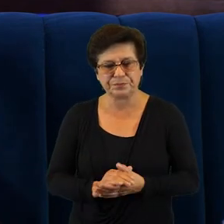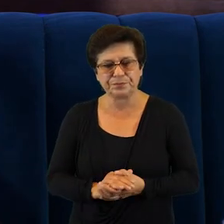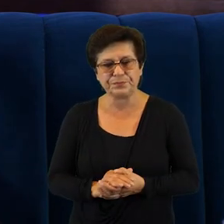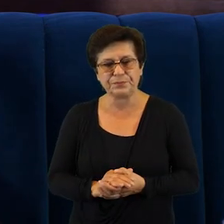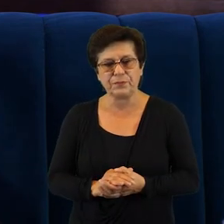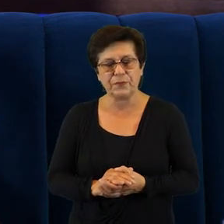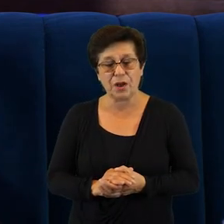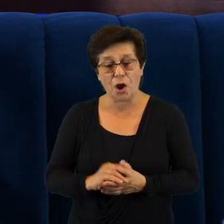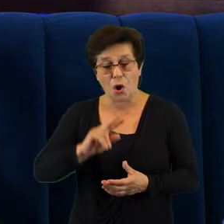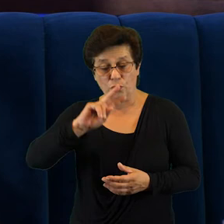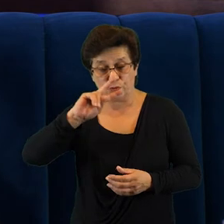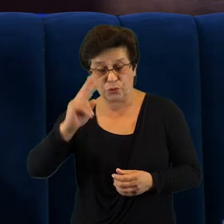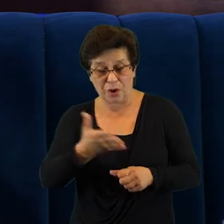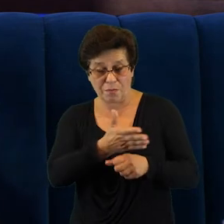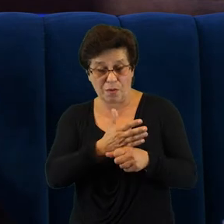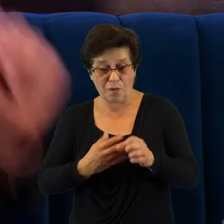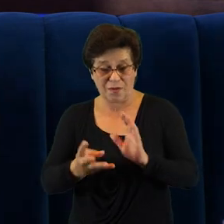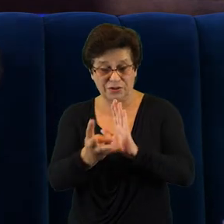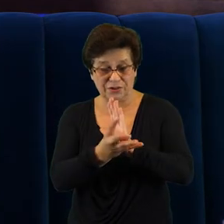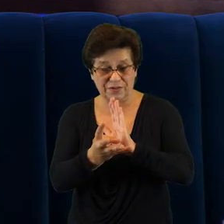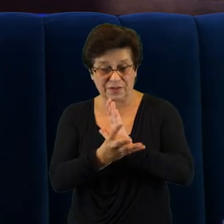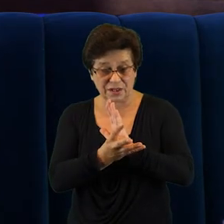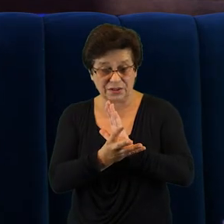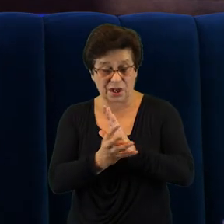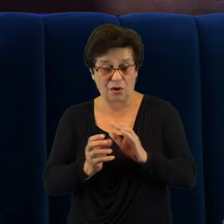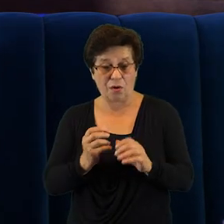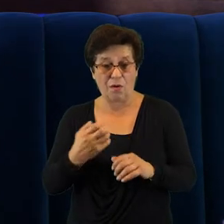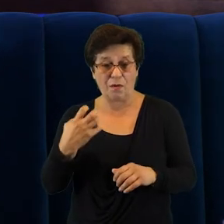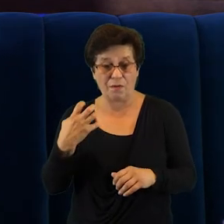I dopiero w drugiej połowie XIX wieku pojawi się piszący w jidysz,